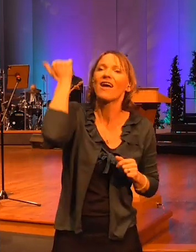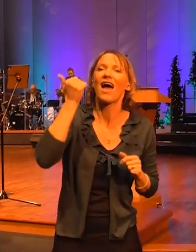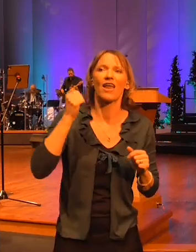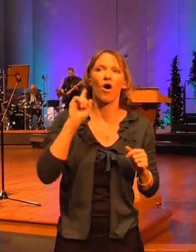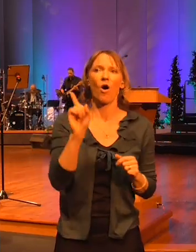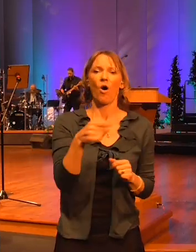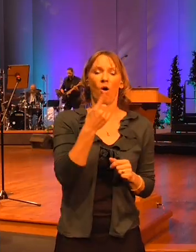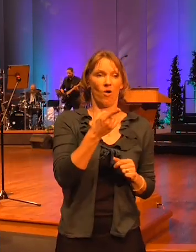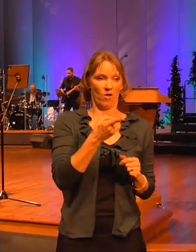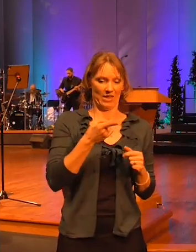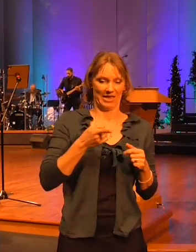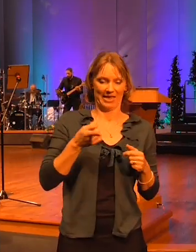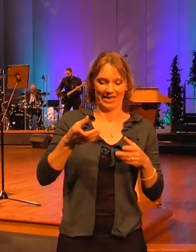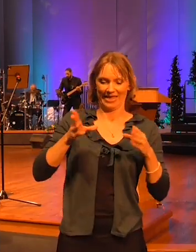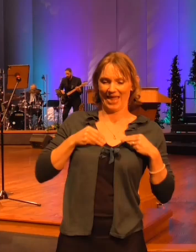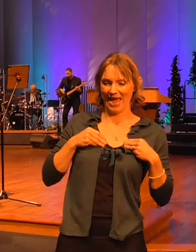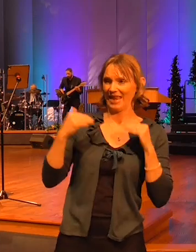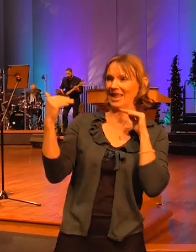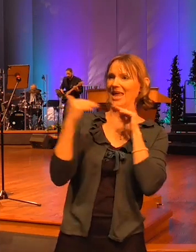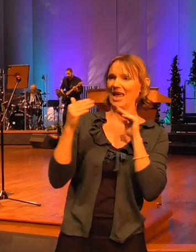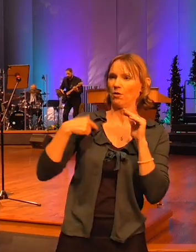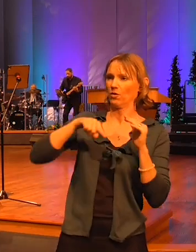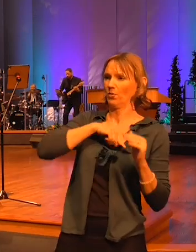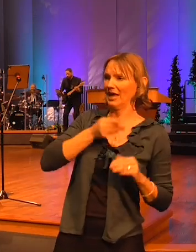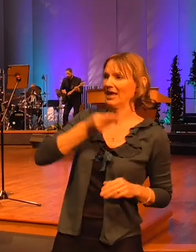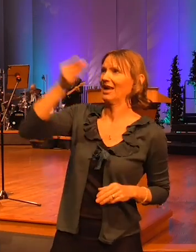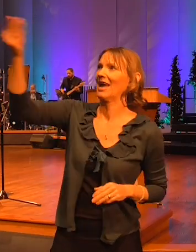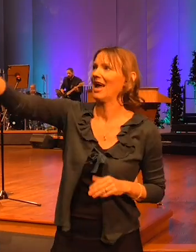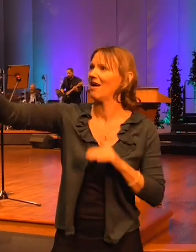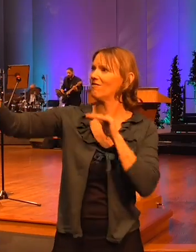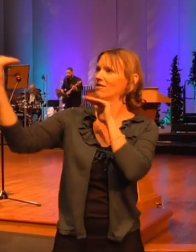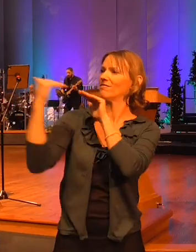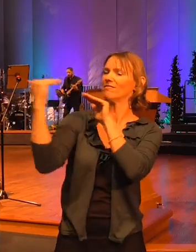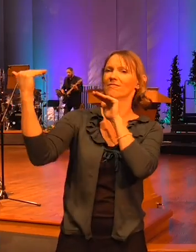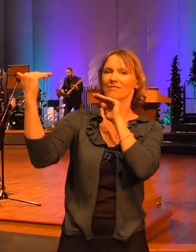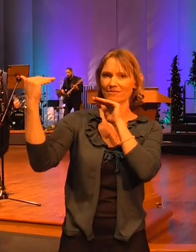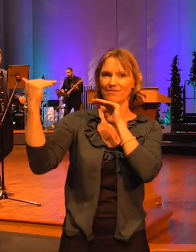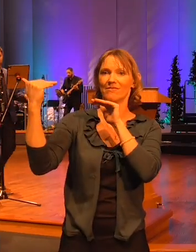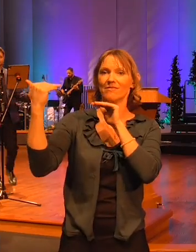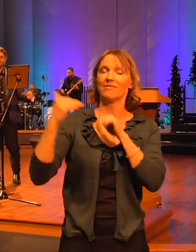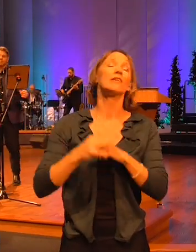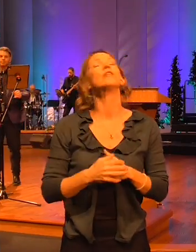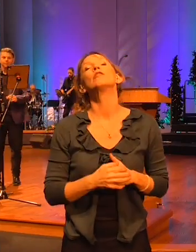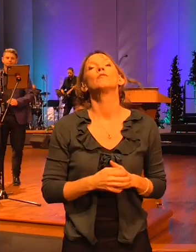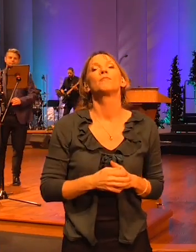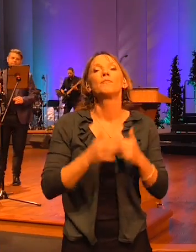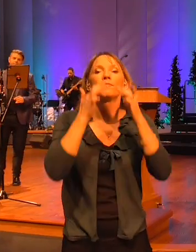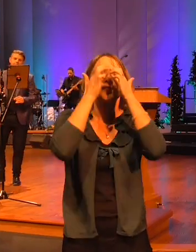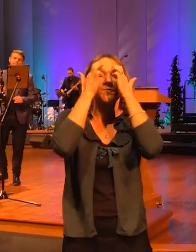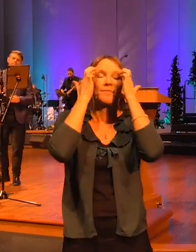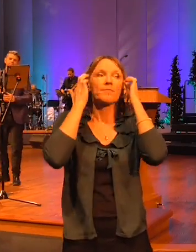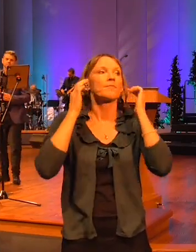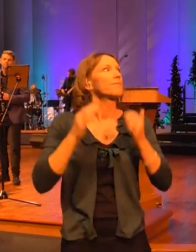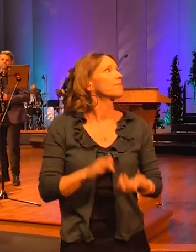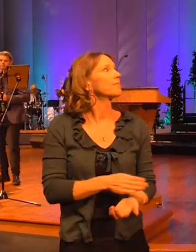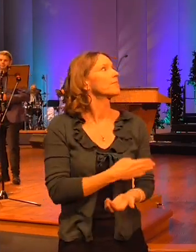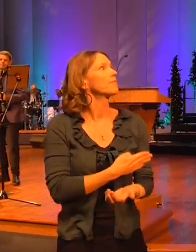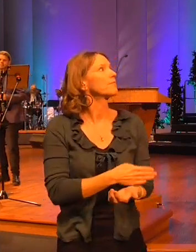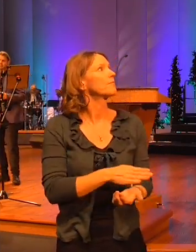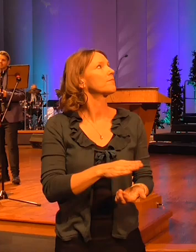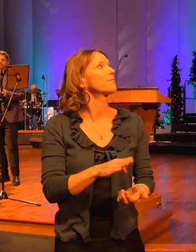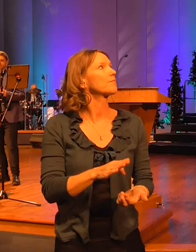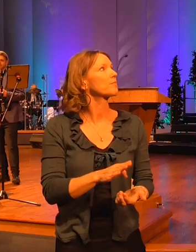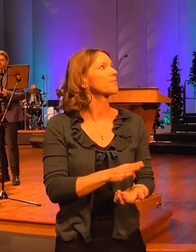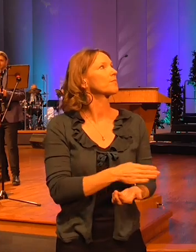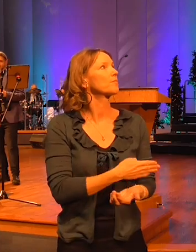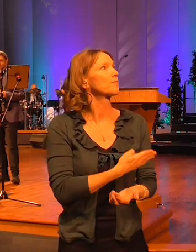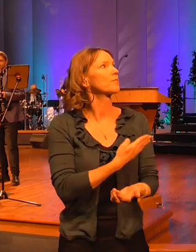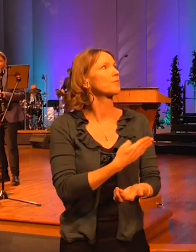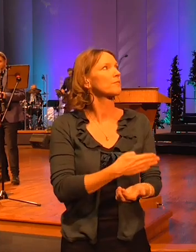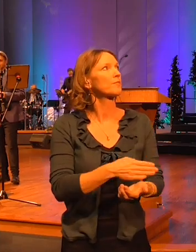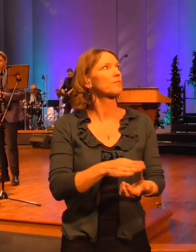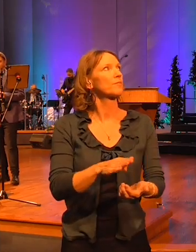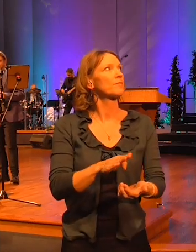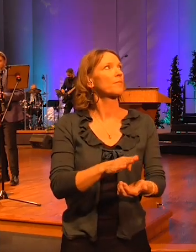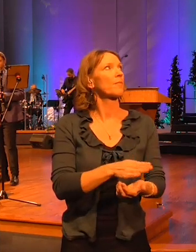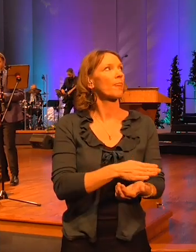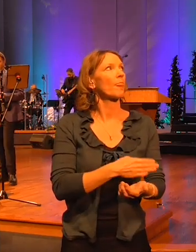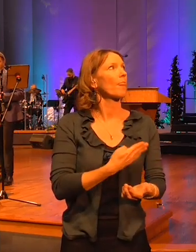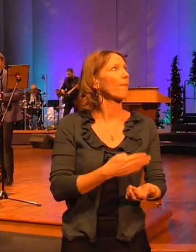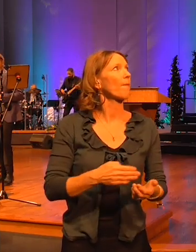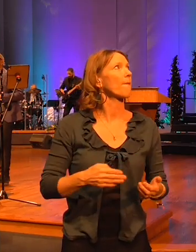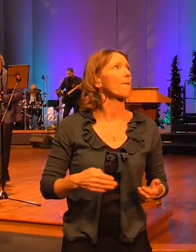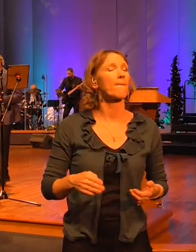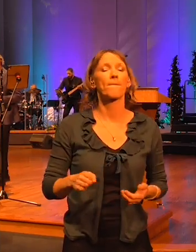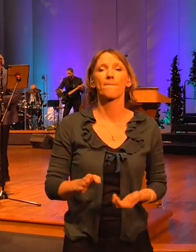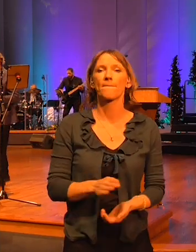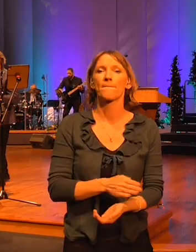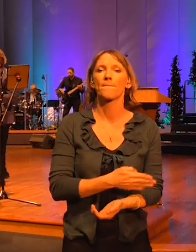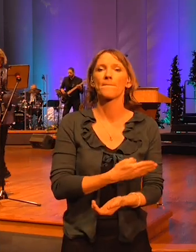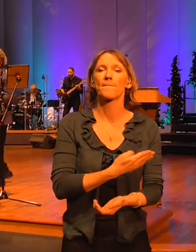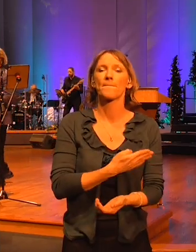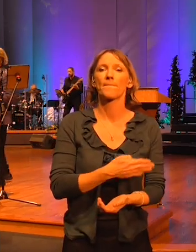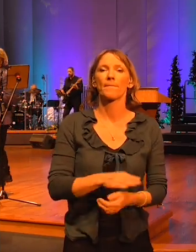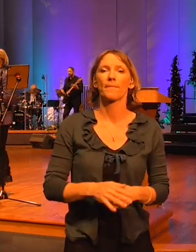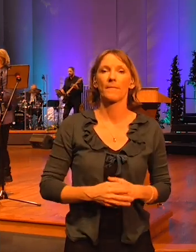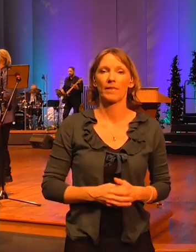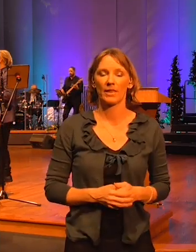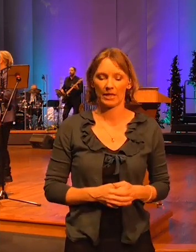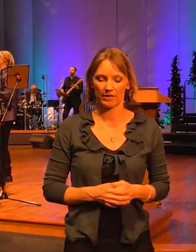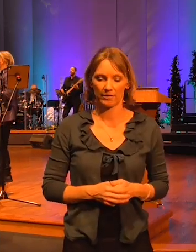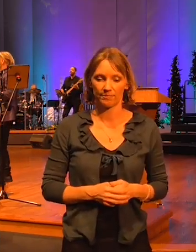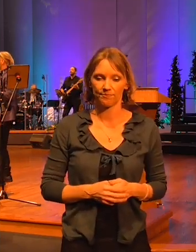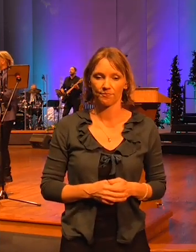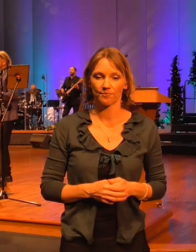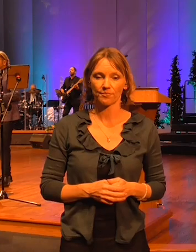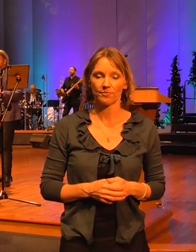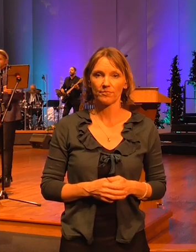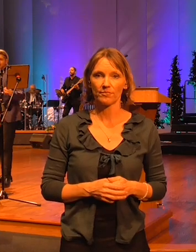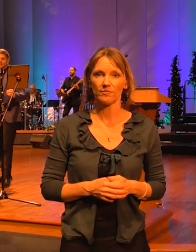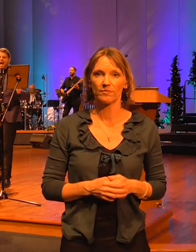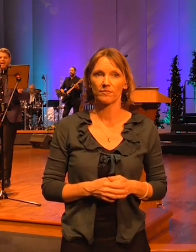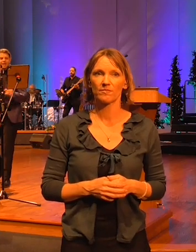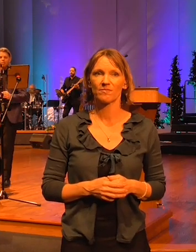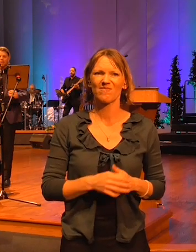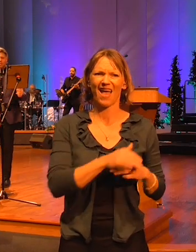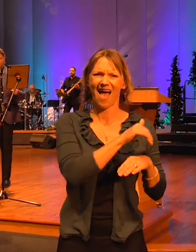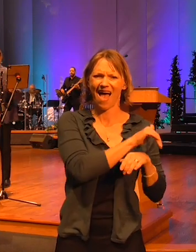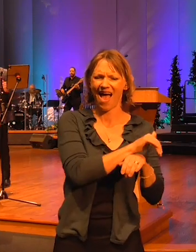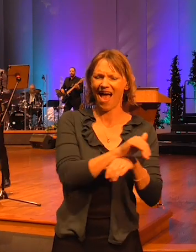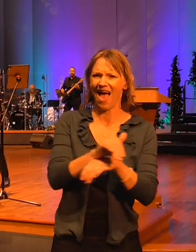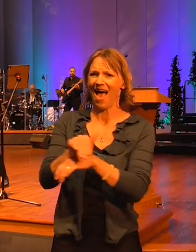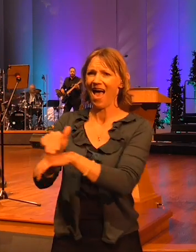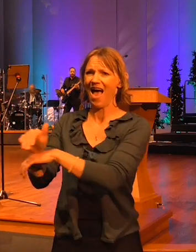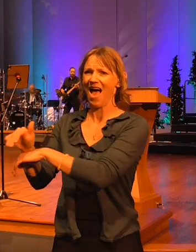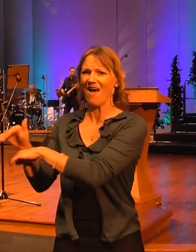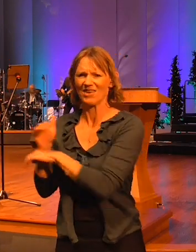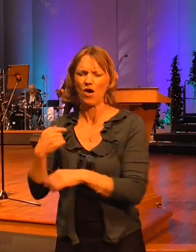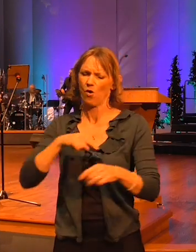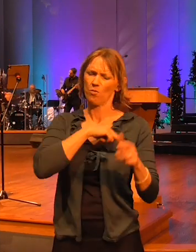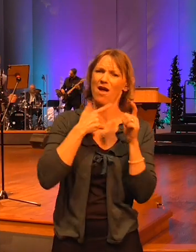. Música] Damos todas las noches R the Miracle Mile estamos en